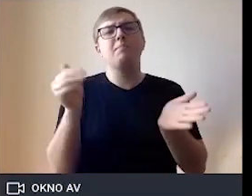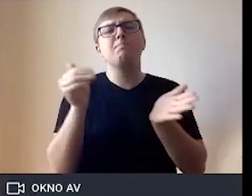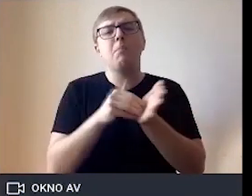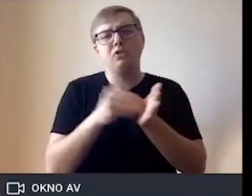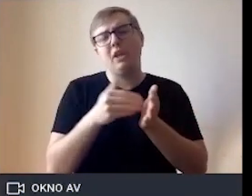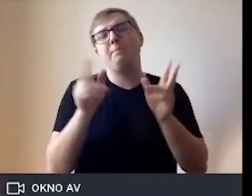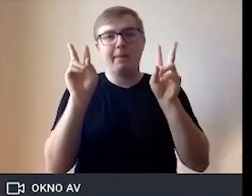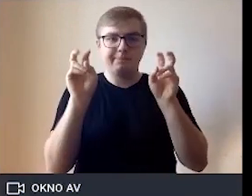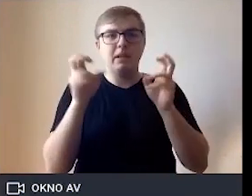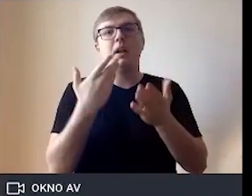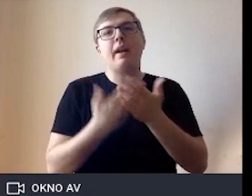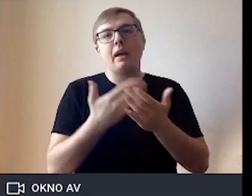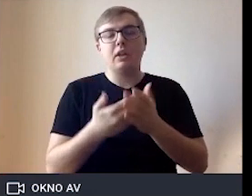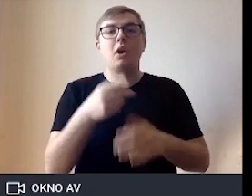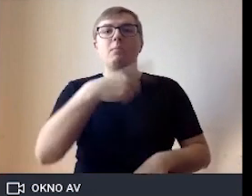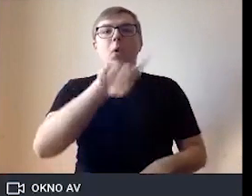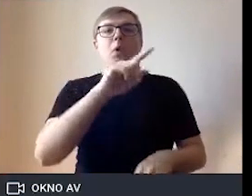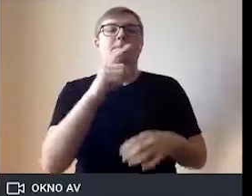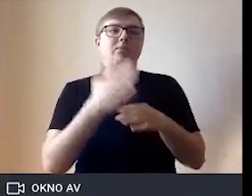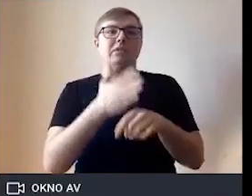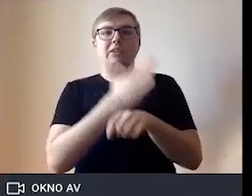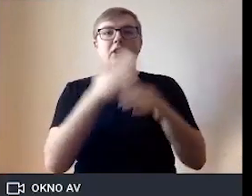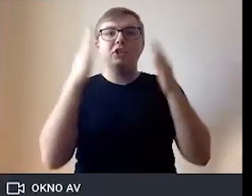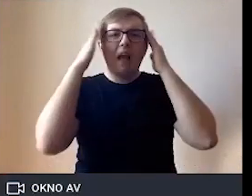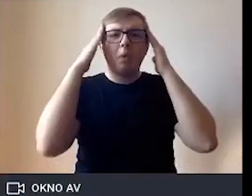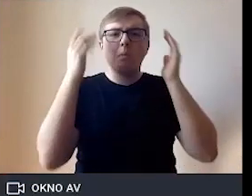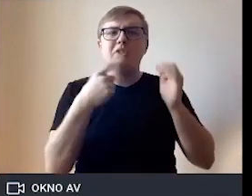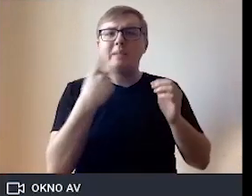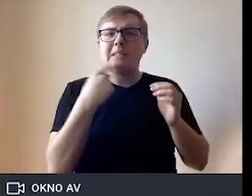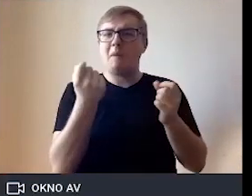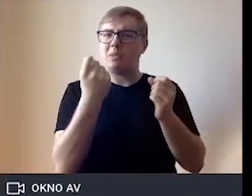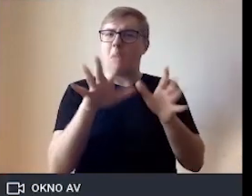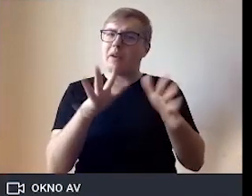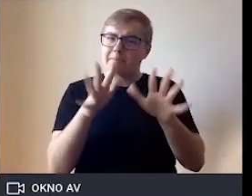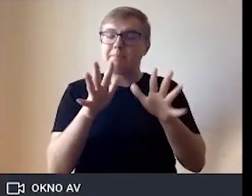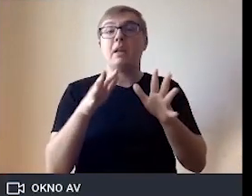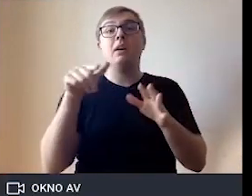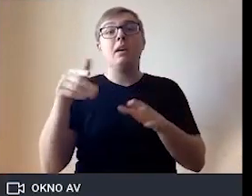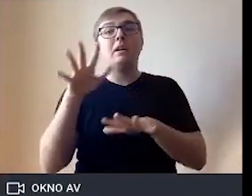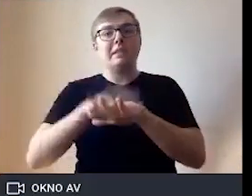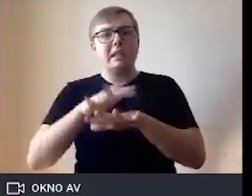Według mnie było to potrzebne, gdyż wcześniej świadomość językowa u osób Głuchych była mała.